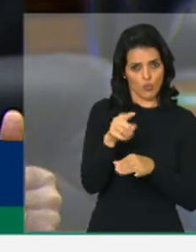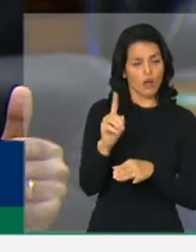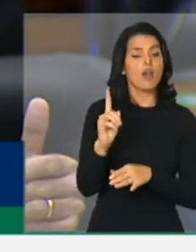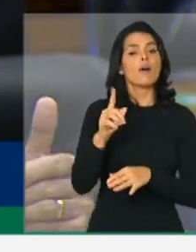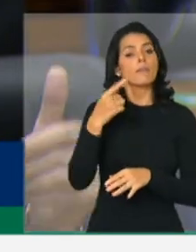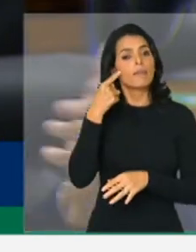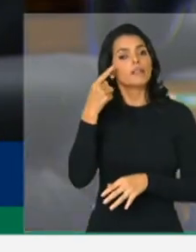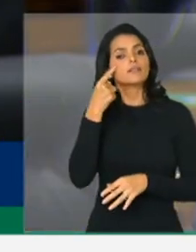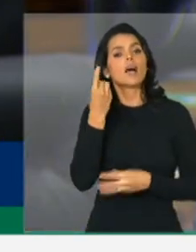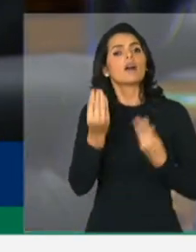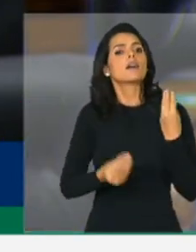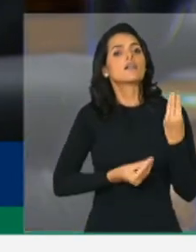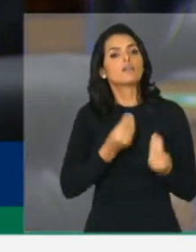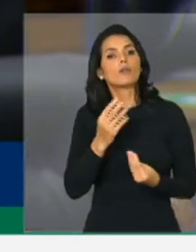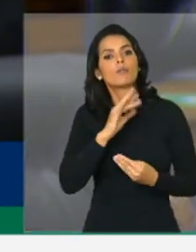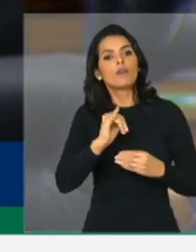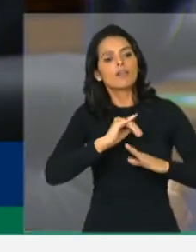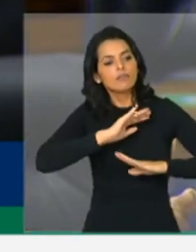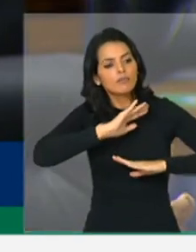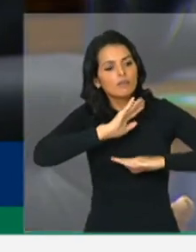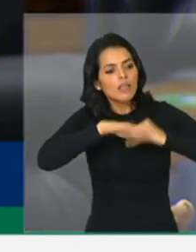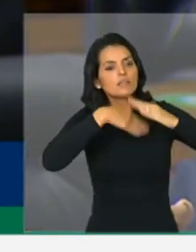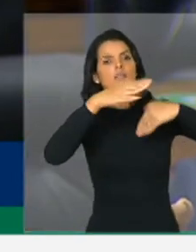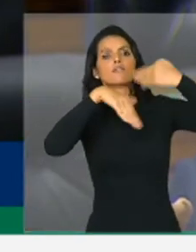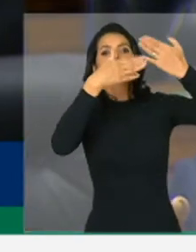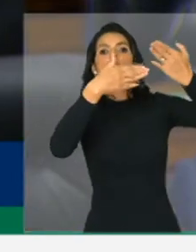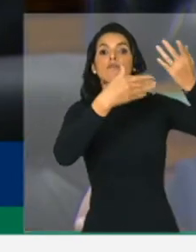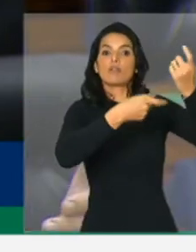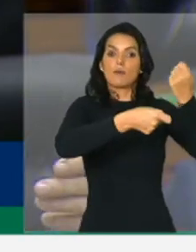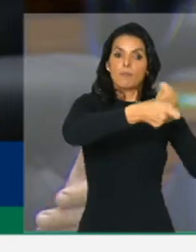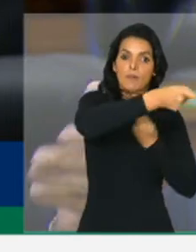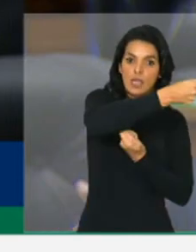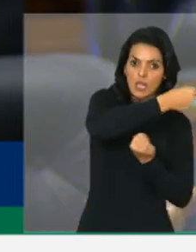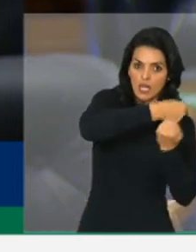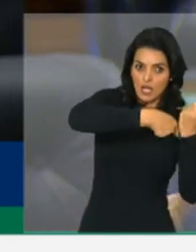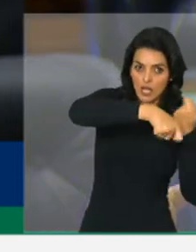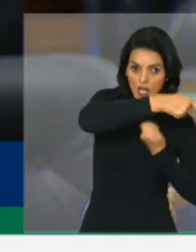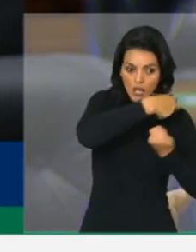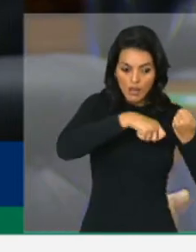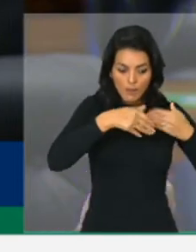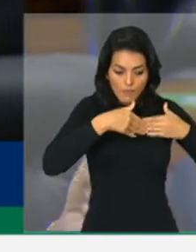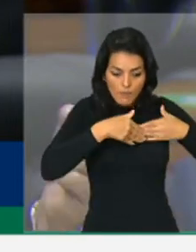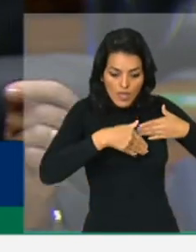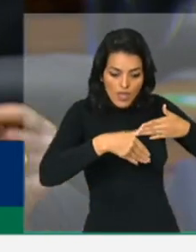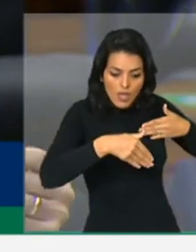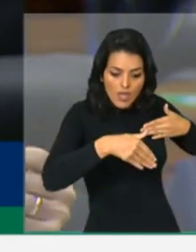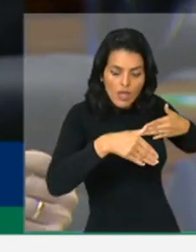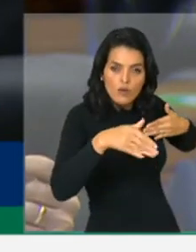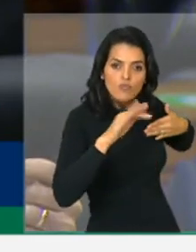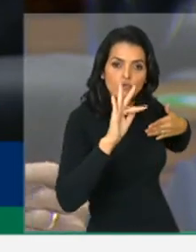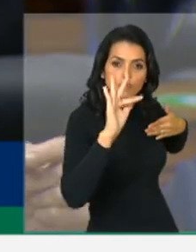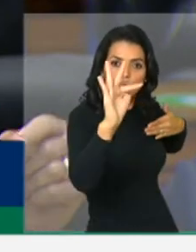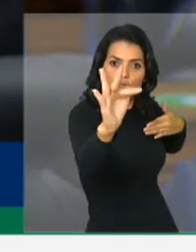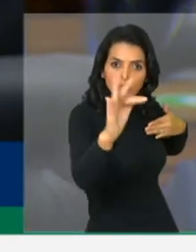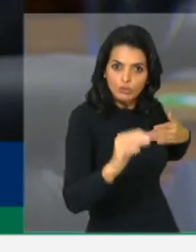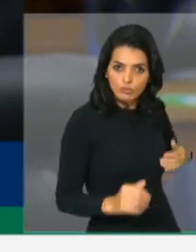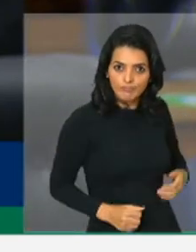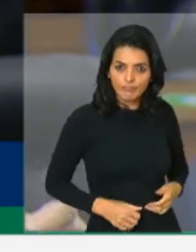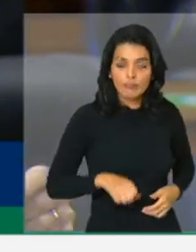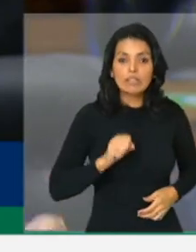QUANTO DO NORDESTE NÓS VAMOS ABRIR MÃO DESSE INSTRUMENTO FUNDAMENTAL. PORTANTO O DESTAQUE É MERITÓRIO, NECESSÁRIO PARA QUE VAMOS AQUILO QUE TEM QUE SER FEITO